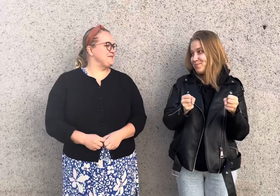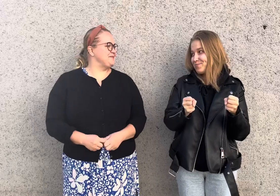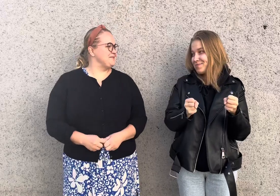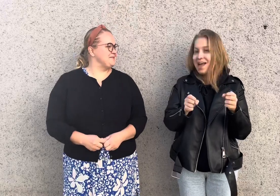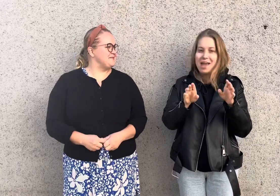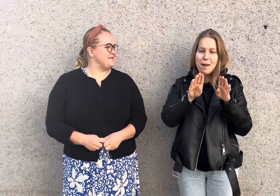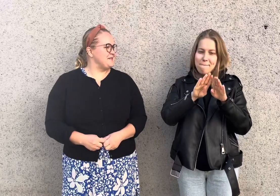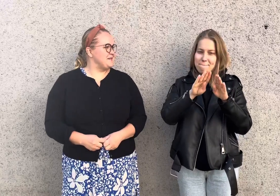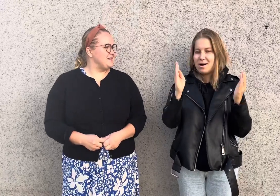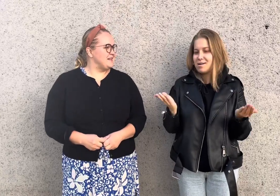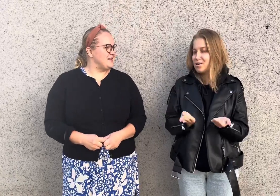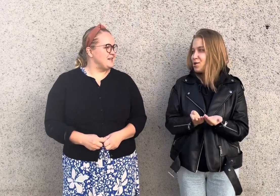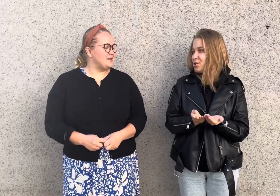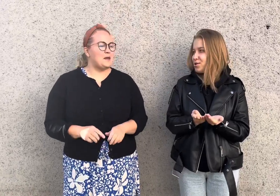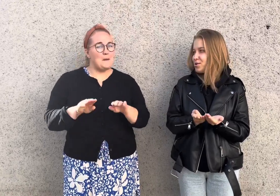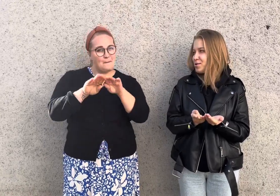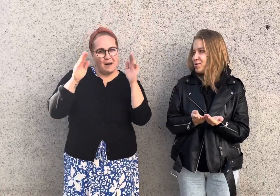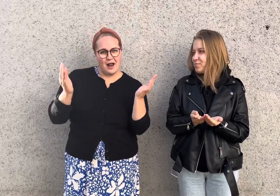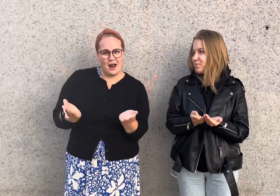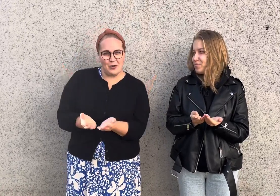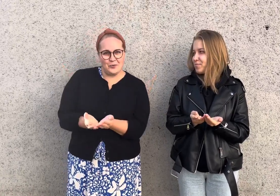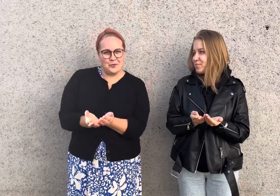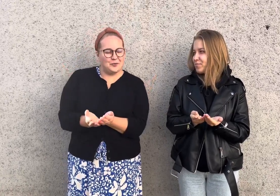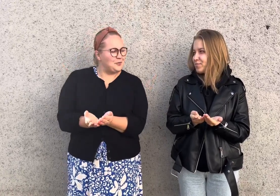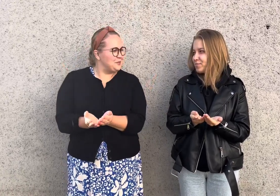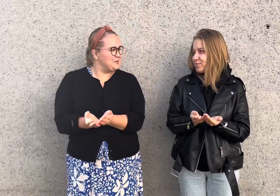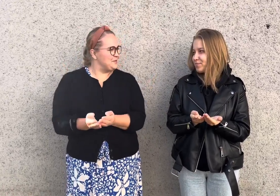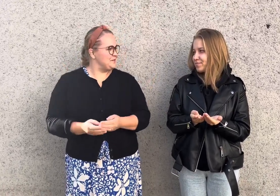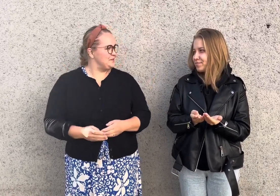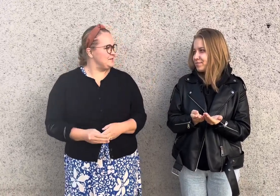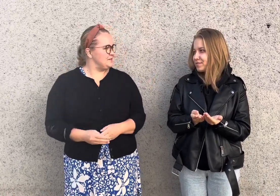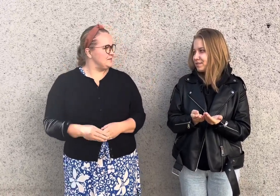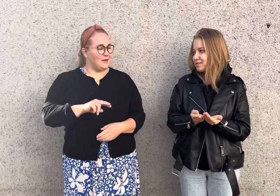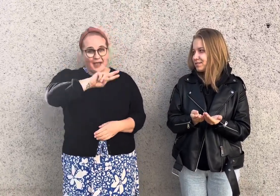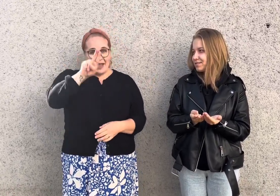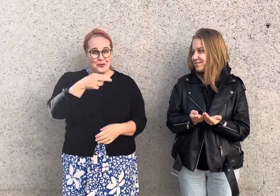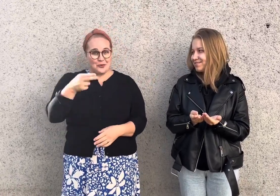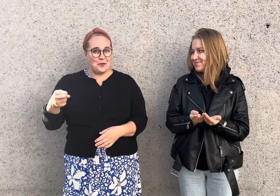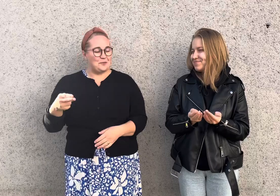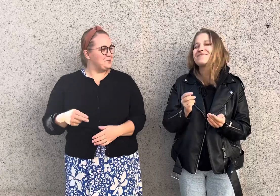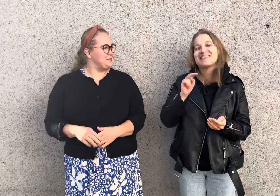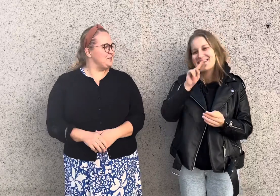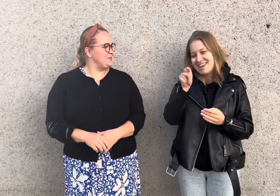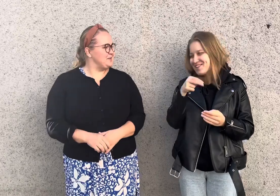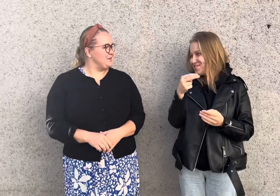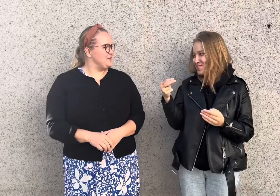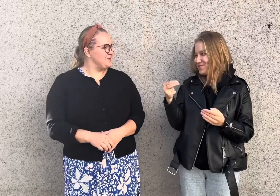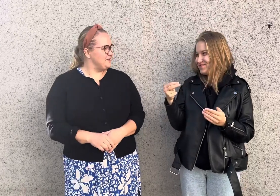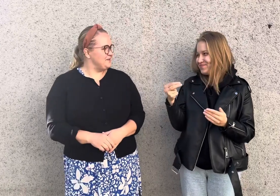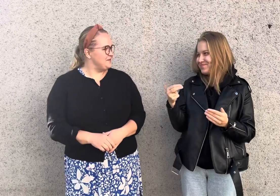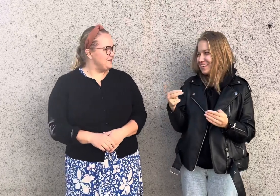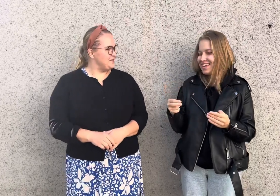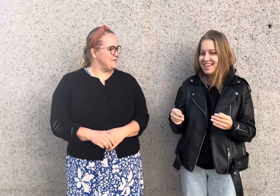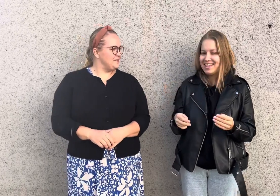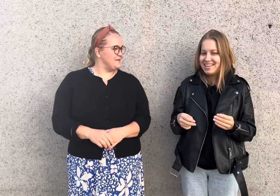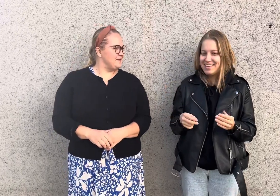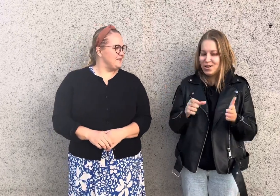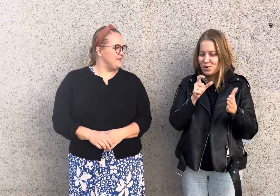Pallo Euro